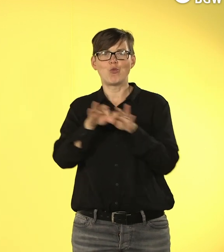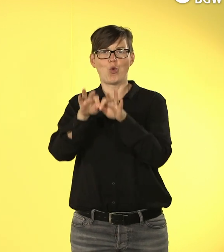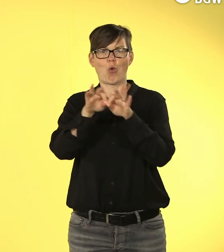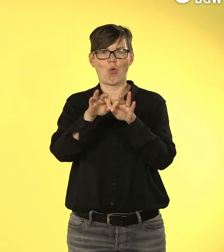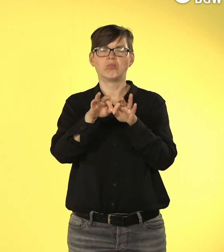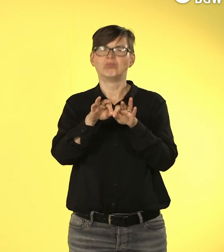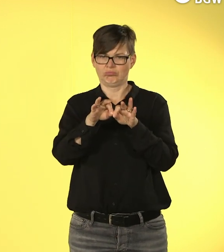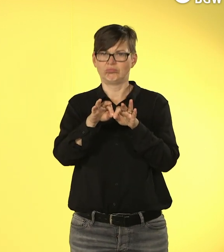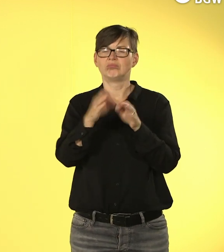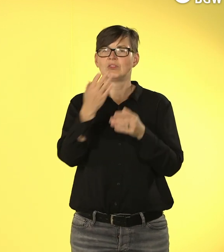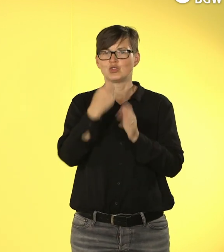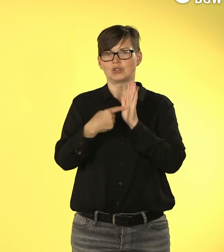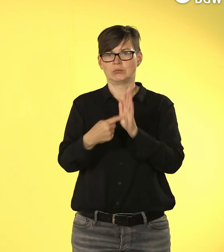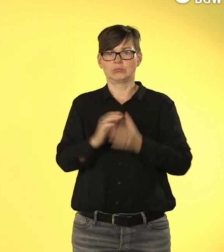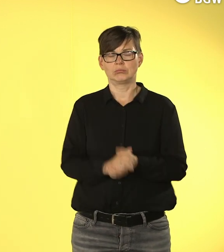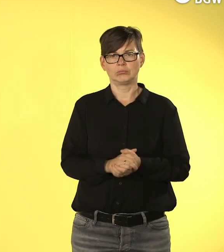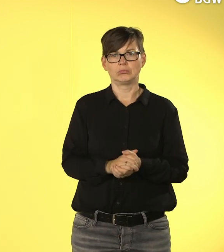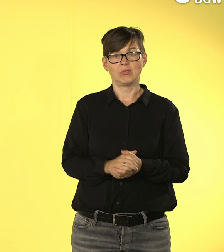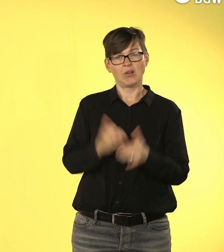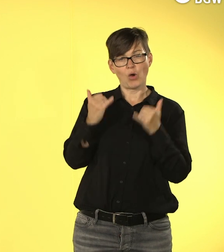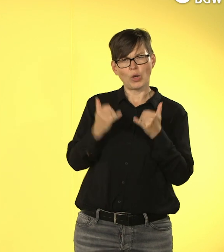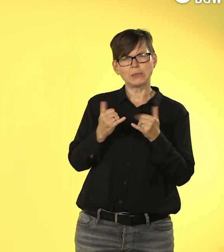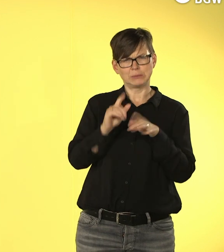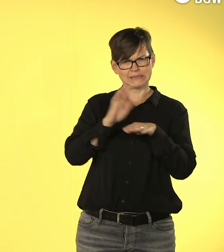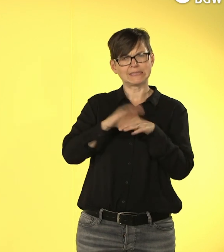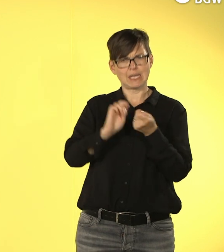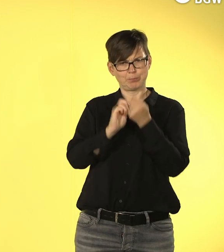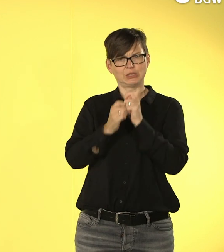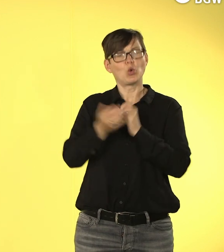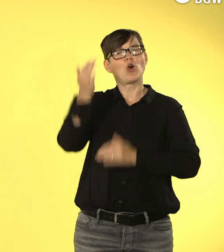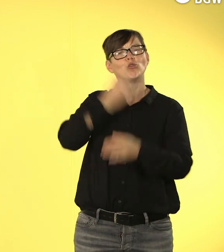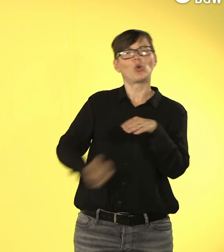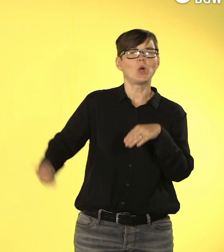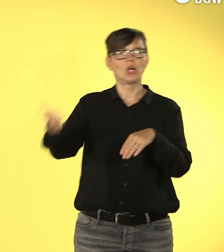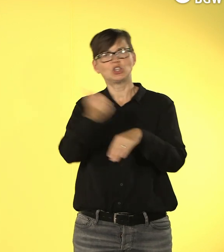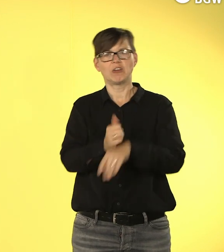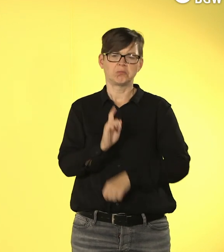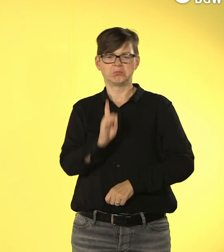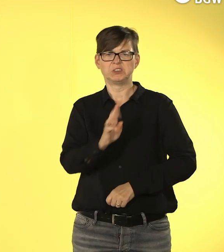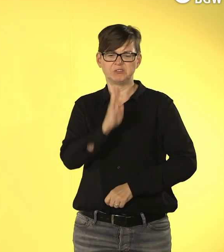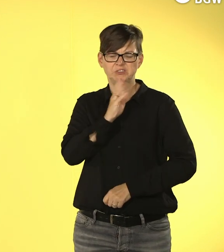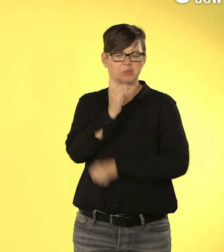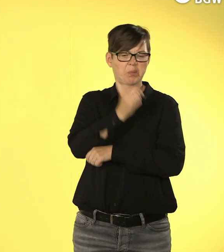dass der Chef sich vorne hinstellt und eine Ansage macht. Das wird erledigt.